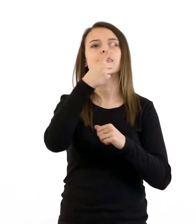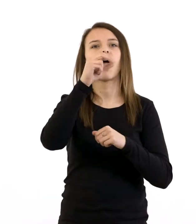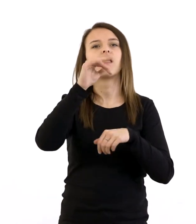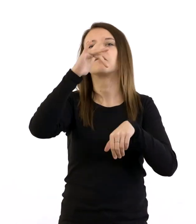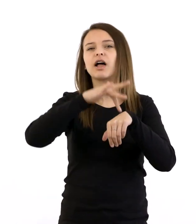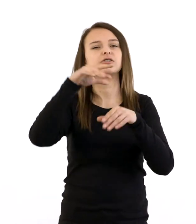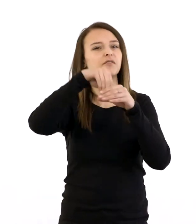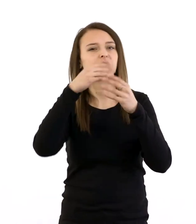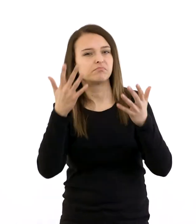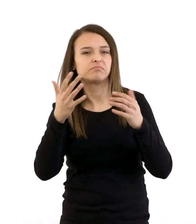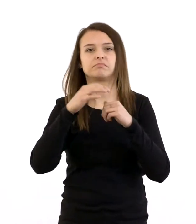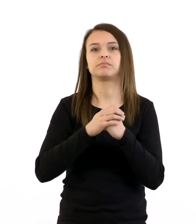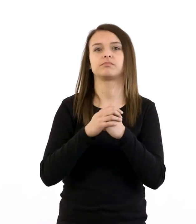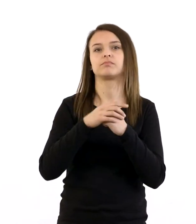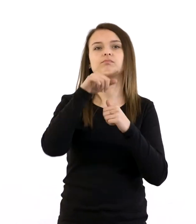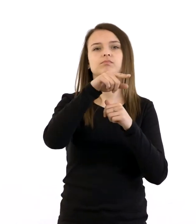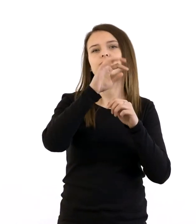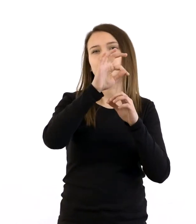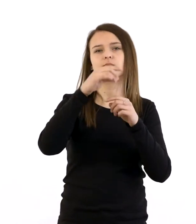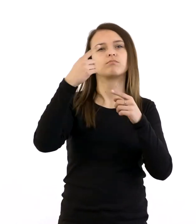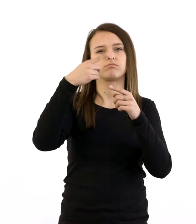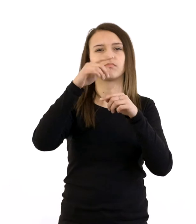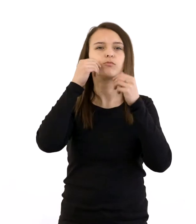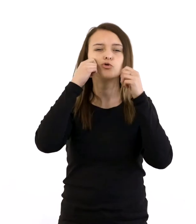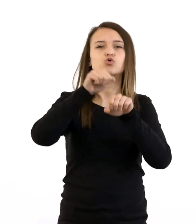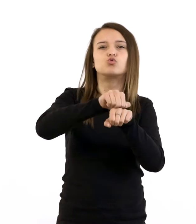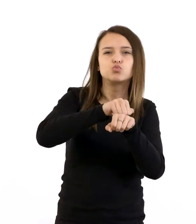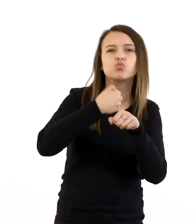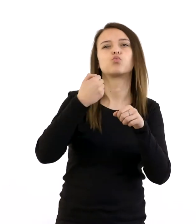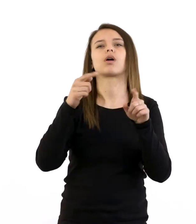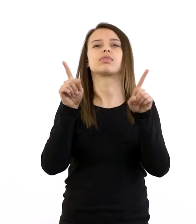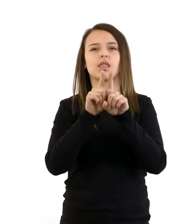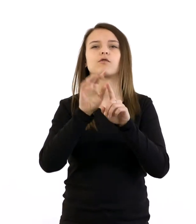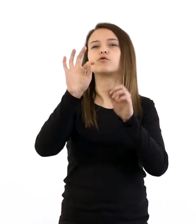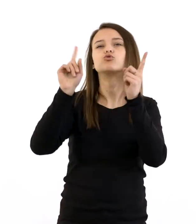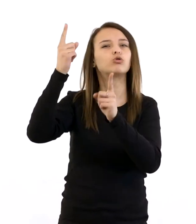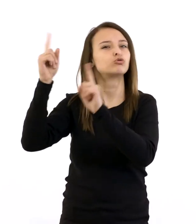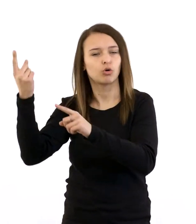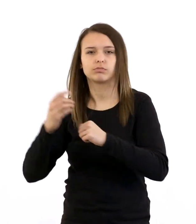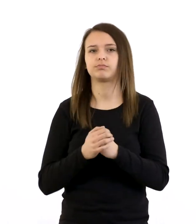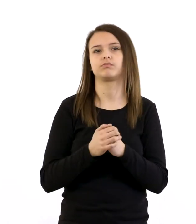Dane wrażliwe to: pochodzenie rasowe lub etniczne;